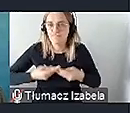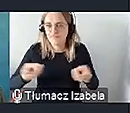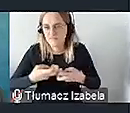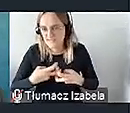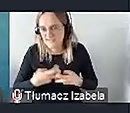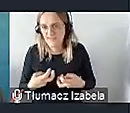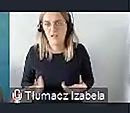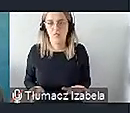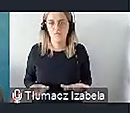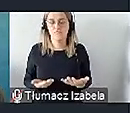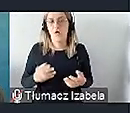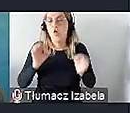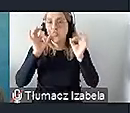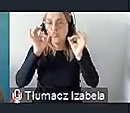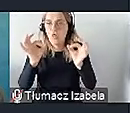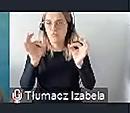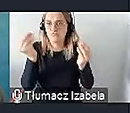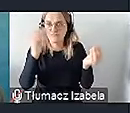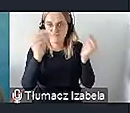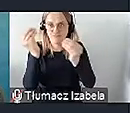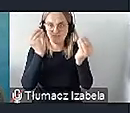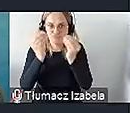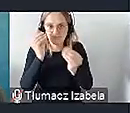odpowiednio skomponowany obraz wizualny